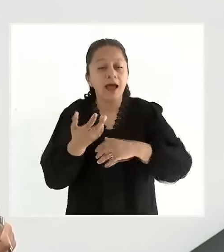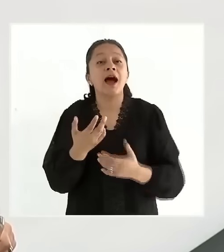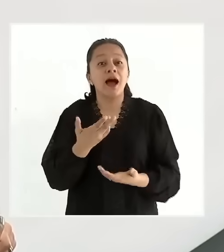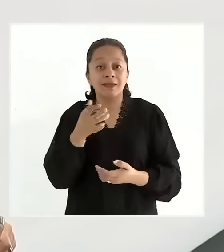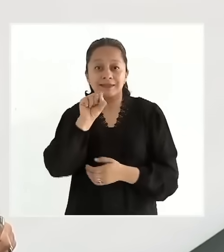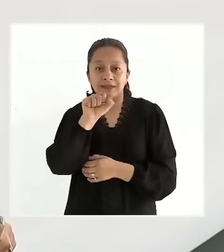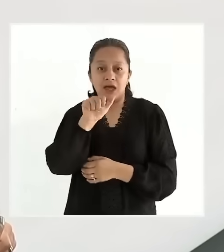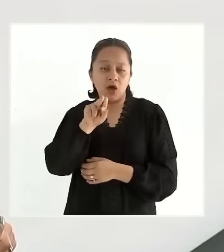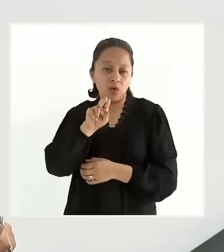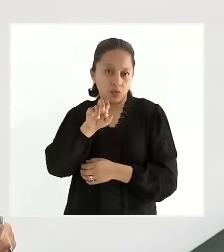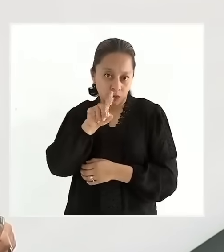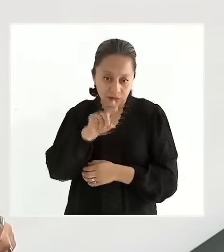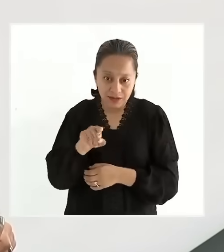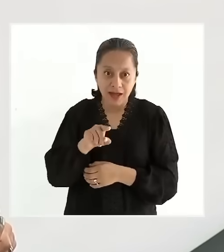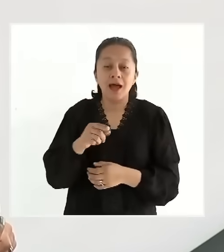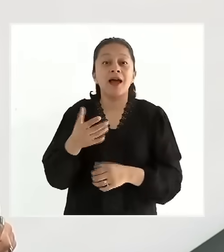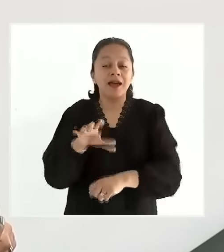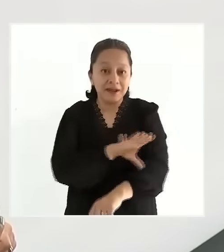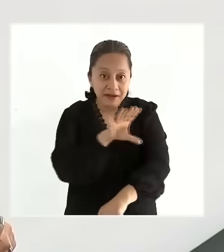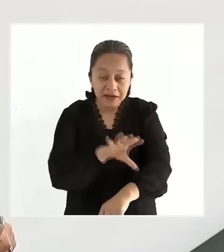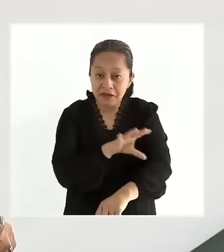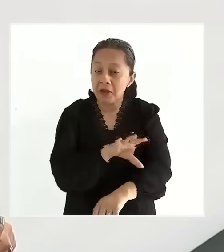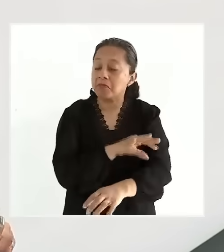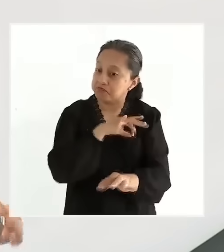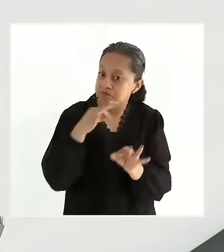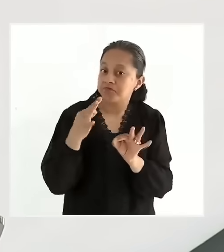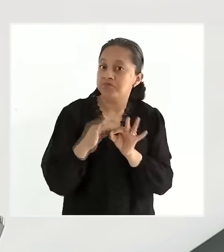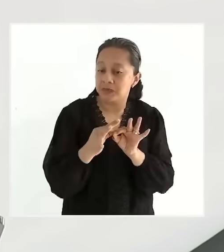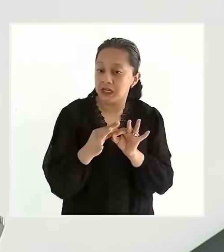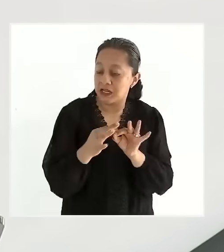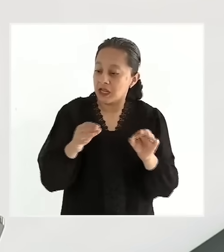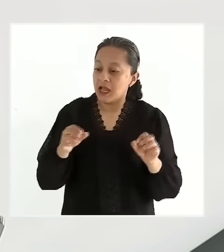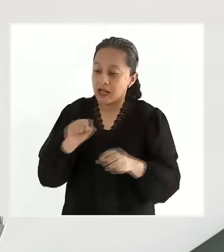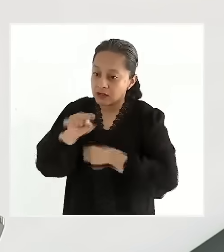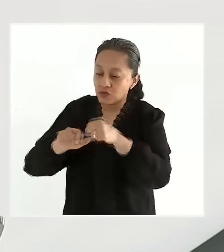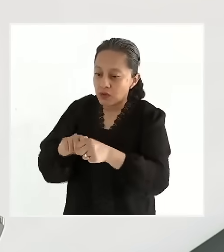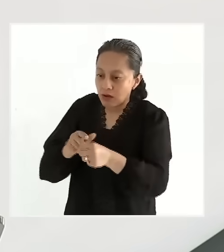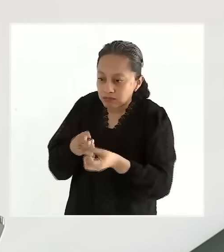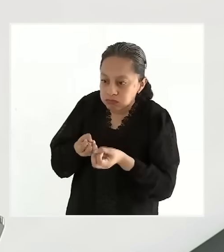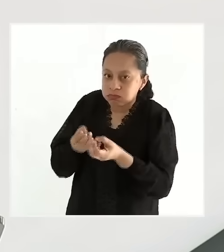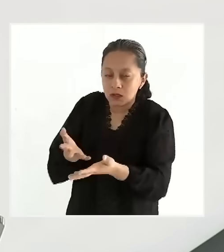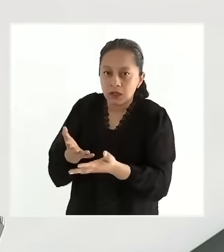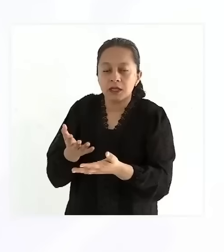energía eléctrica con calidad, sentido social y también con un claro compromiso ambiental.